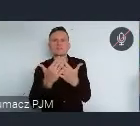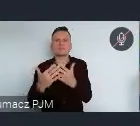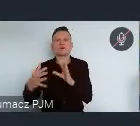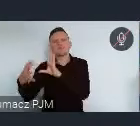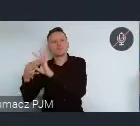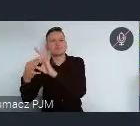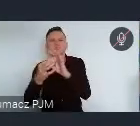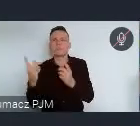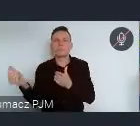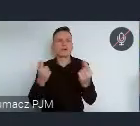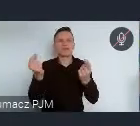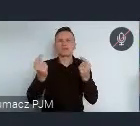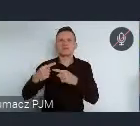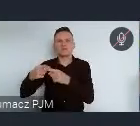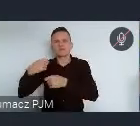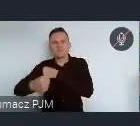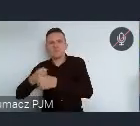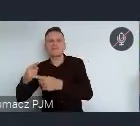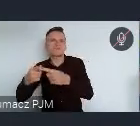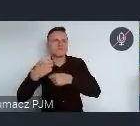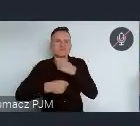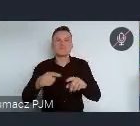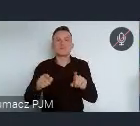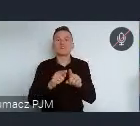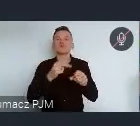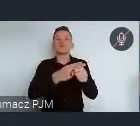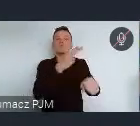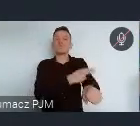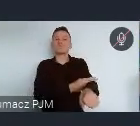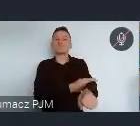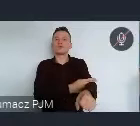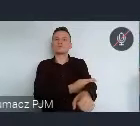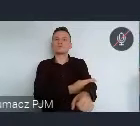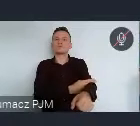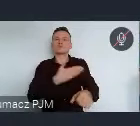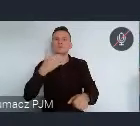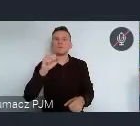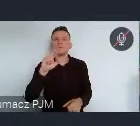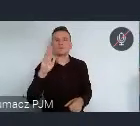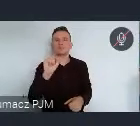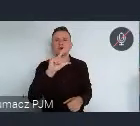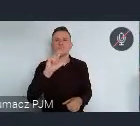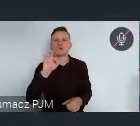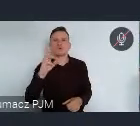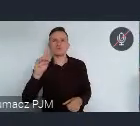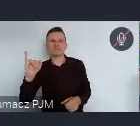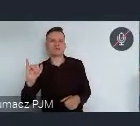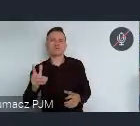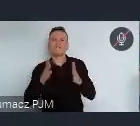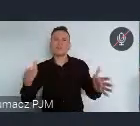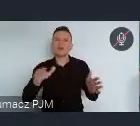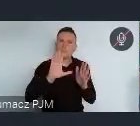chociażby z urzędem marszałkowskim wielkopolskim, dolnośląskim. Nasz taki flagowy projekt,